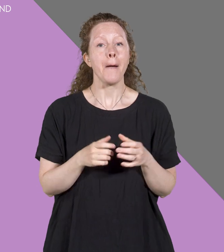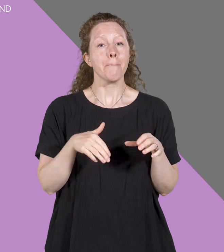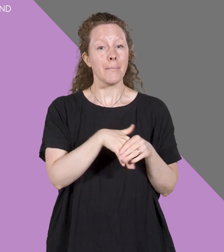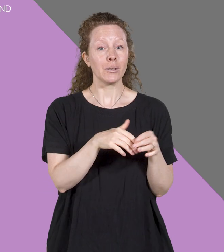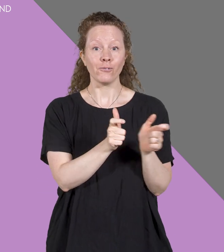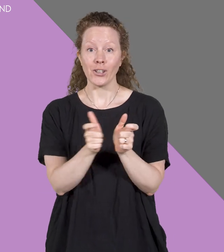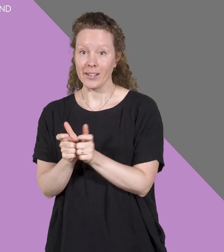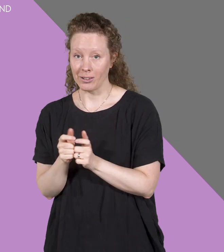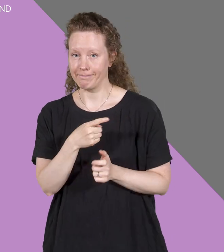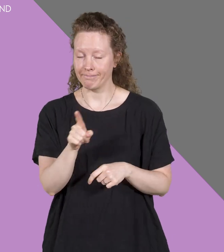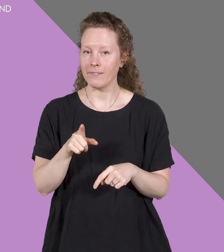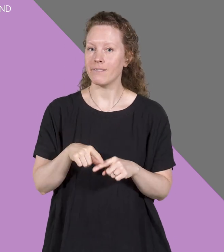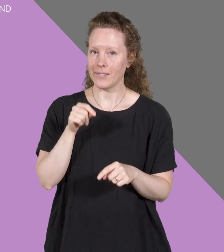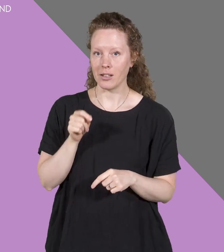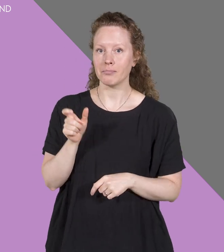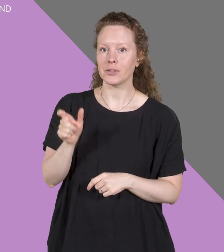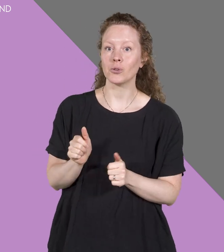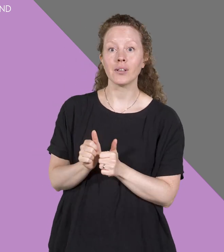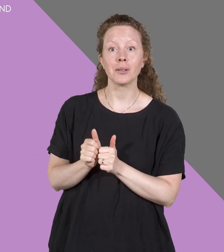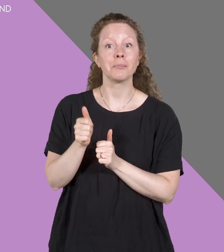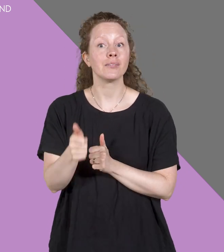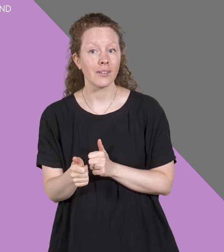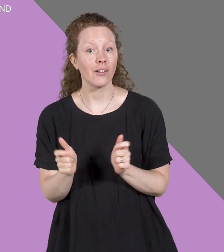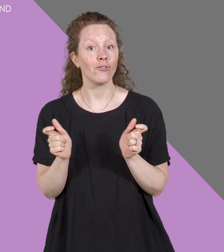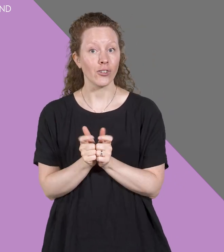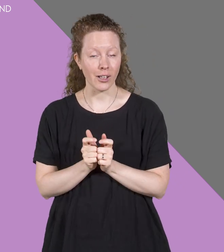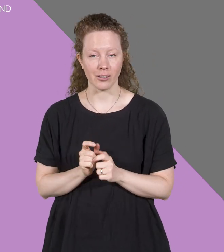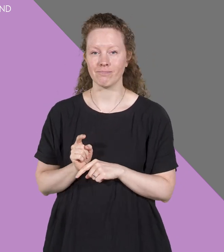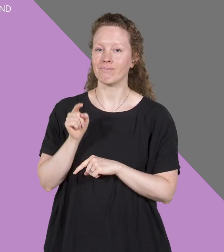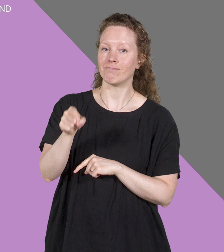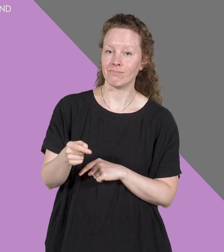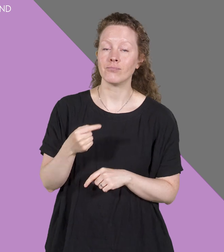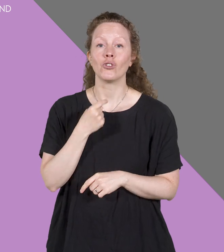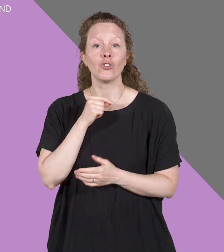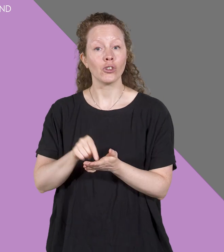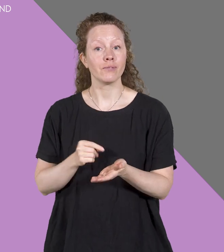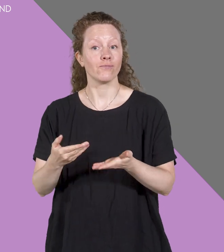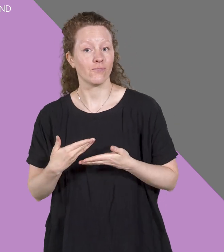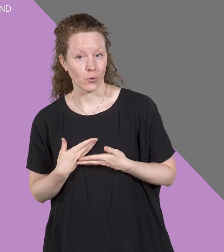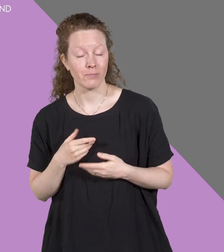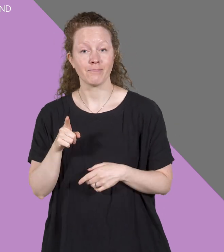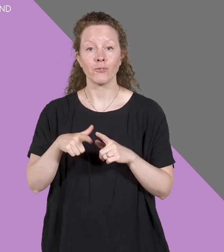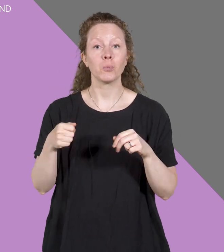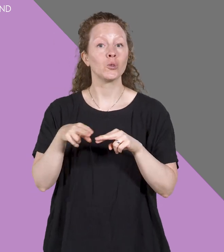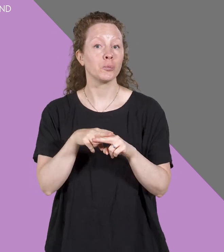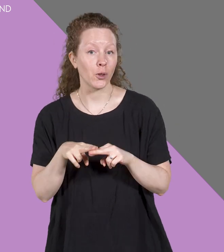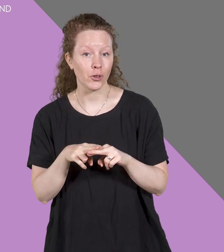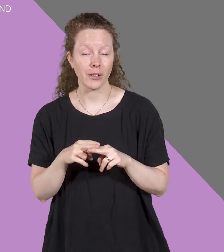De delegater som medlemföreningarna har utsett har rösträtt vid mötet.